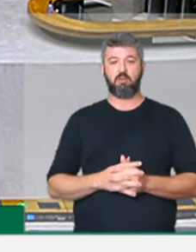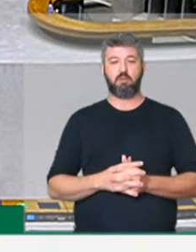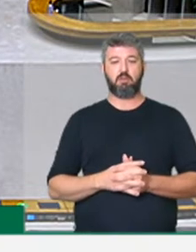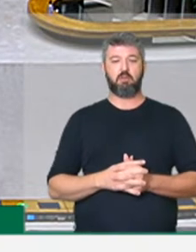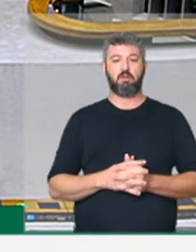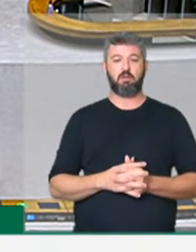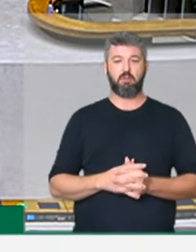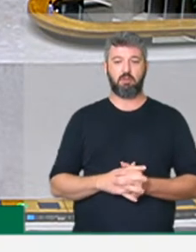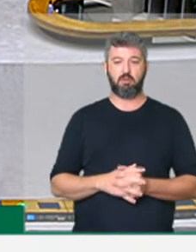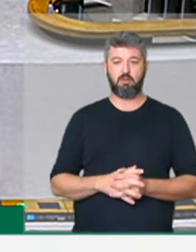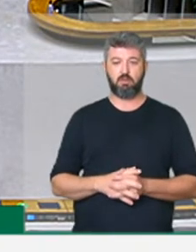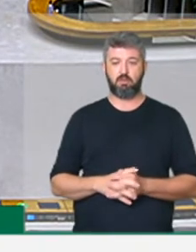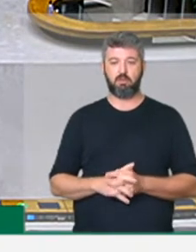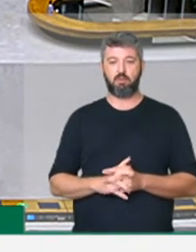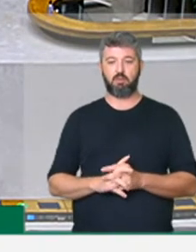DEPUTADO POMPEO. PRAF PRAF PARA FALAR A FAVOR DEPUTADO